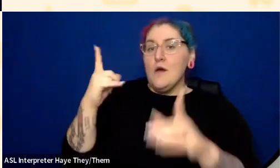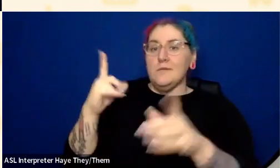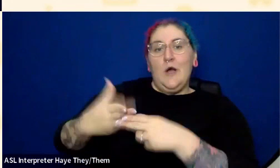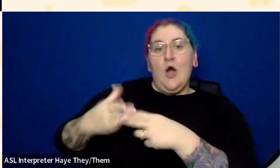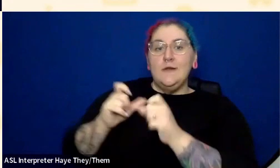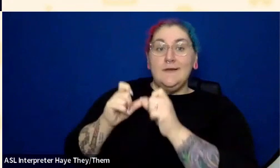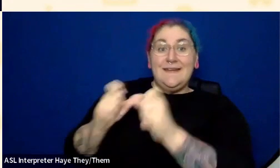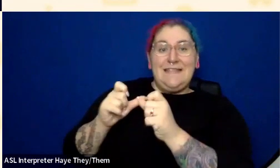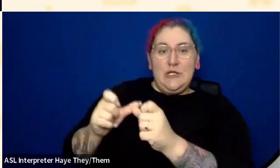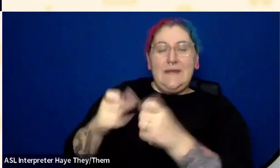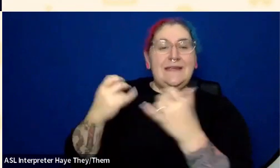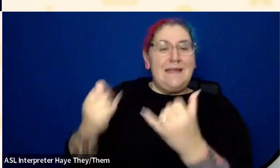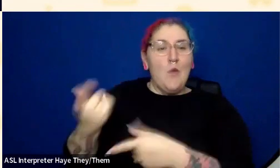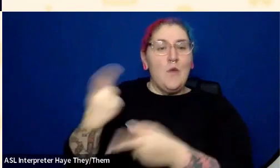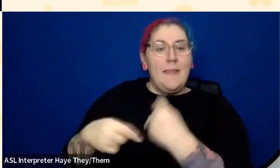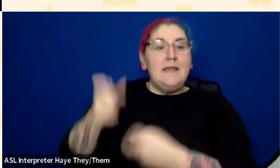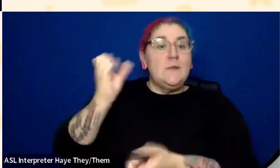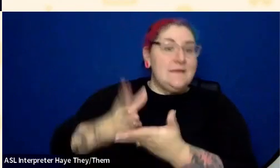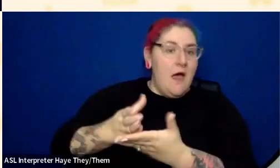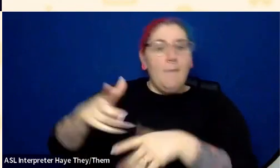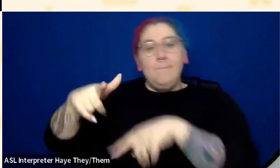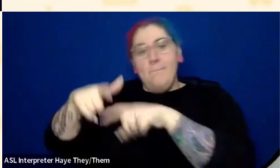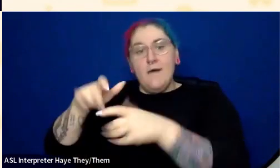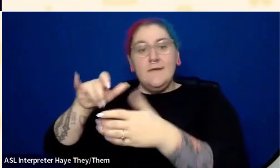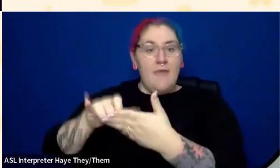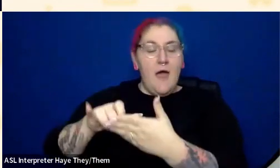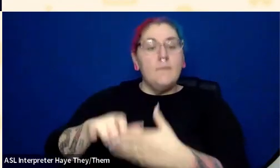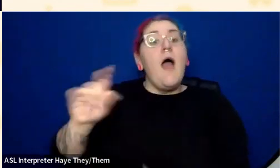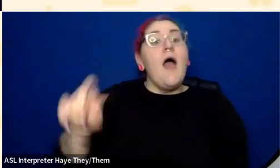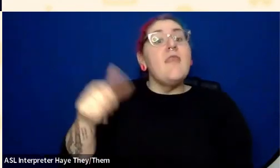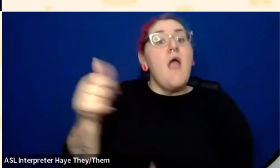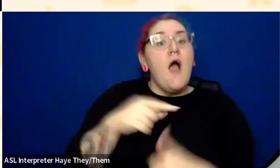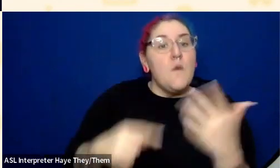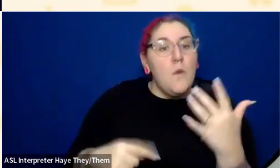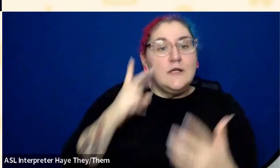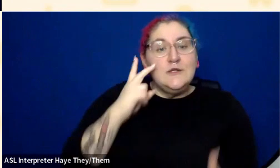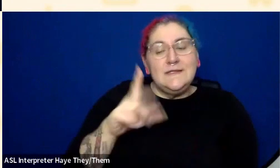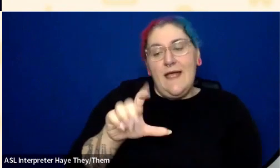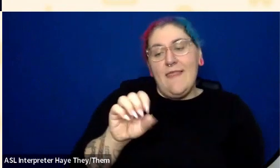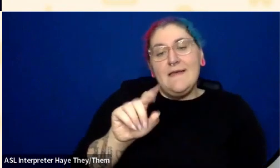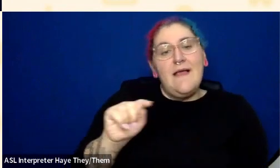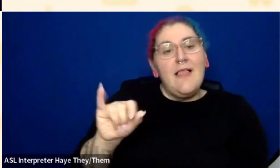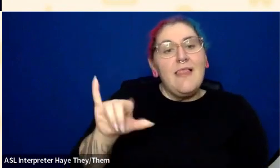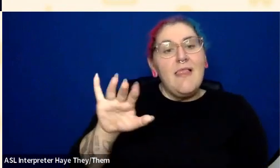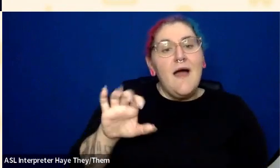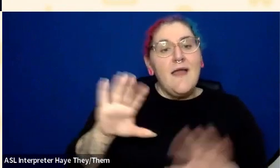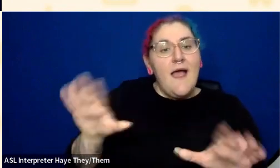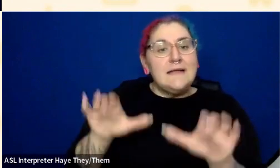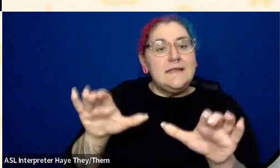Los otros... verás este Lottieinteractivity.create se ve casi exactamente igual, excepto en lo único